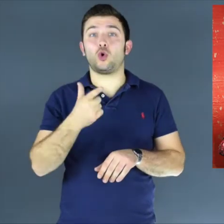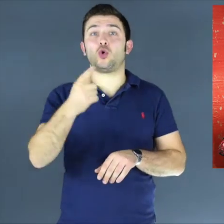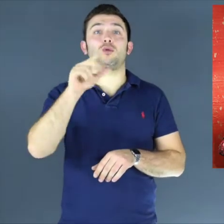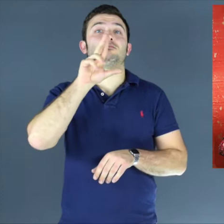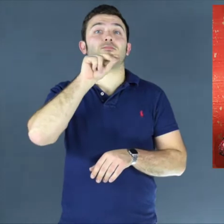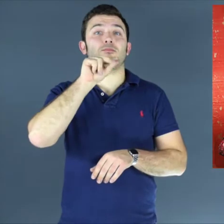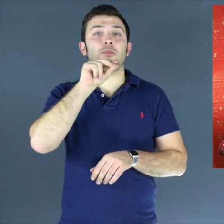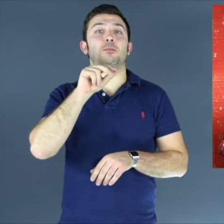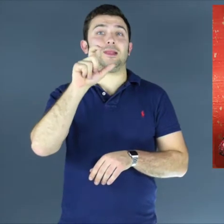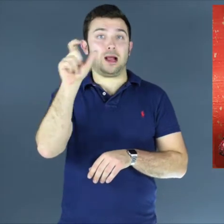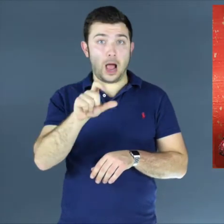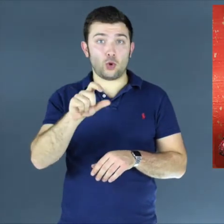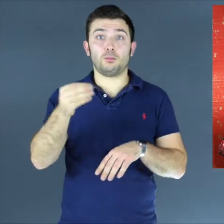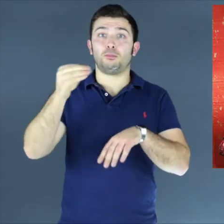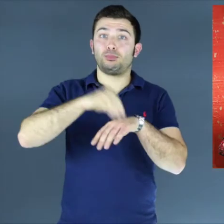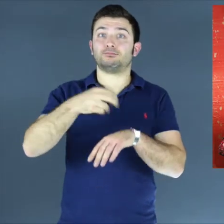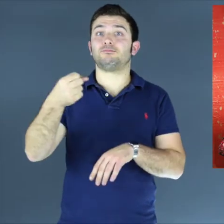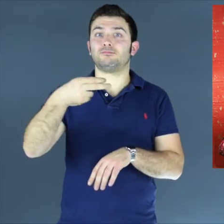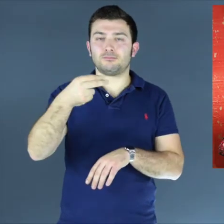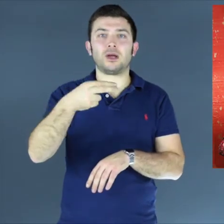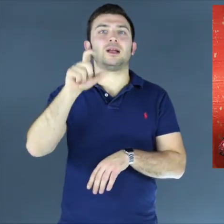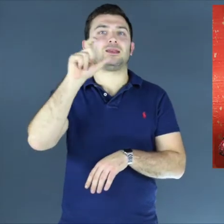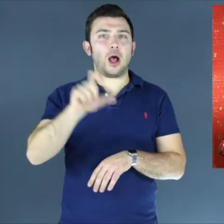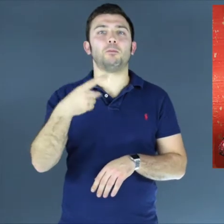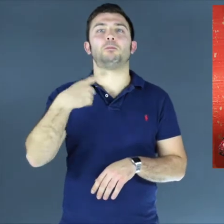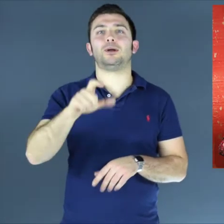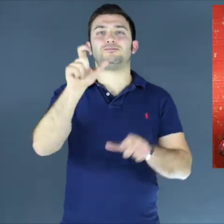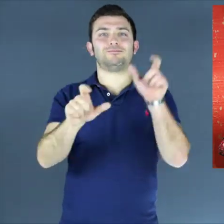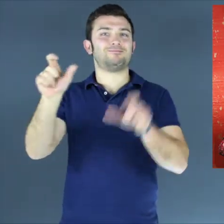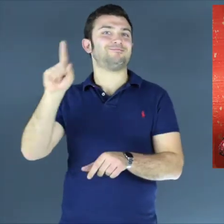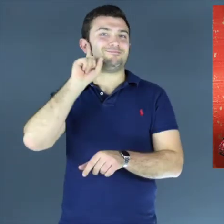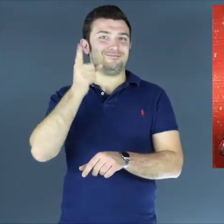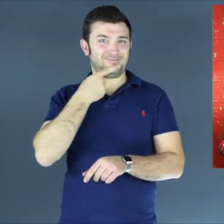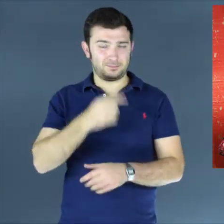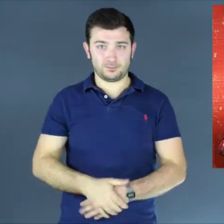una versione del film in italiano con sottotitoli in italiano per i sordi,